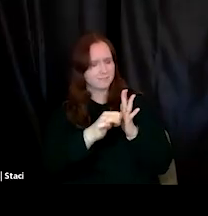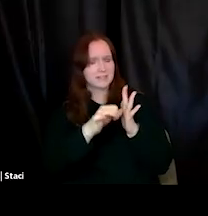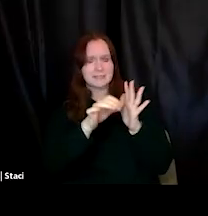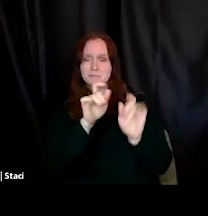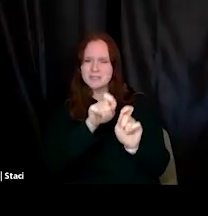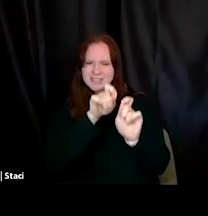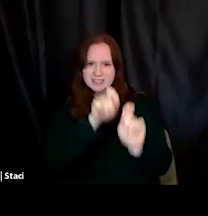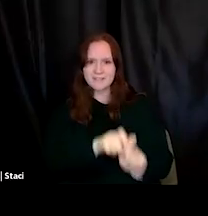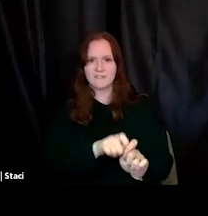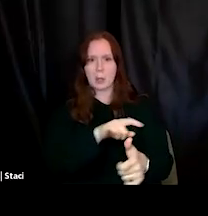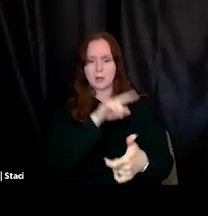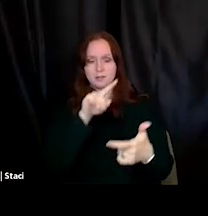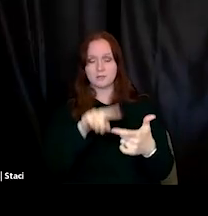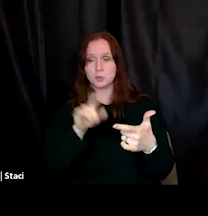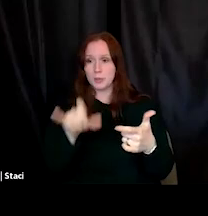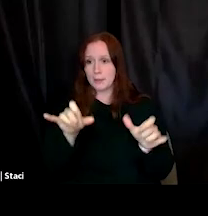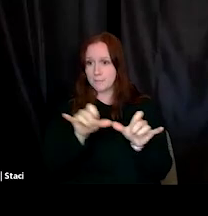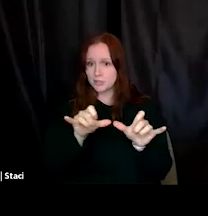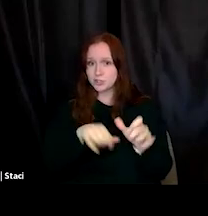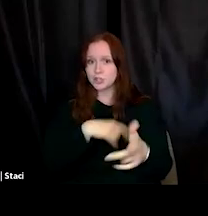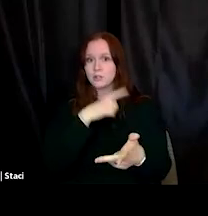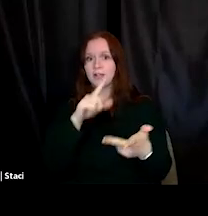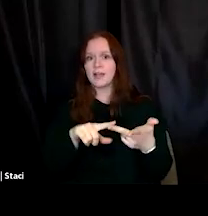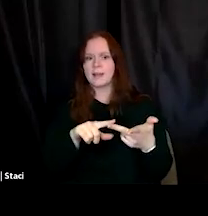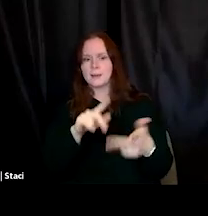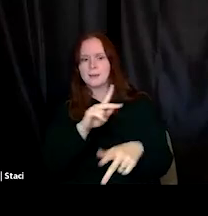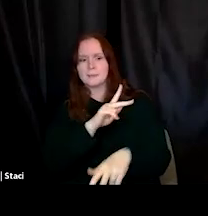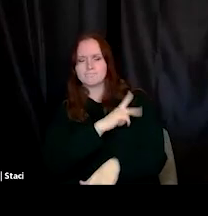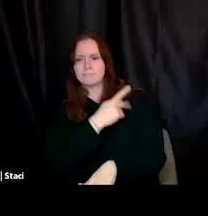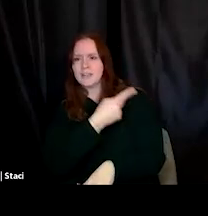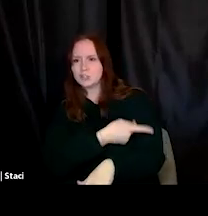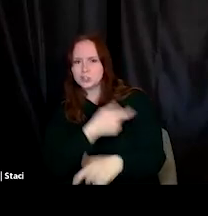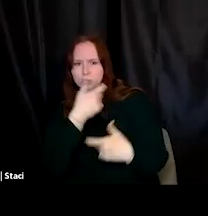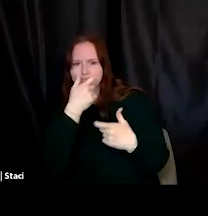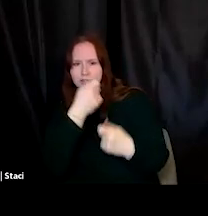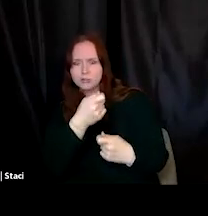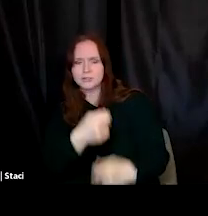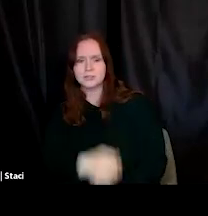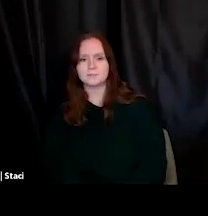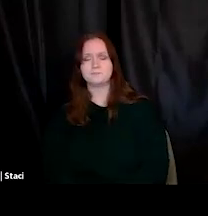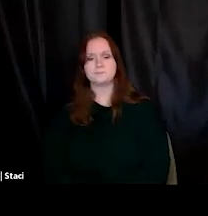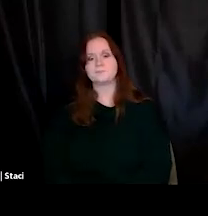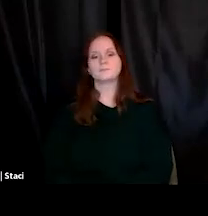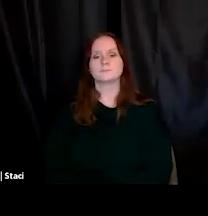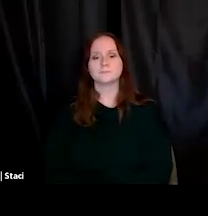y apoyarnos mutuamente en estos procesos. Diré que nos estamos enfocando significativamente